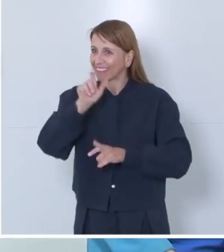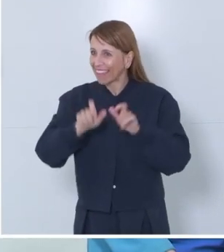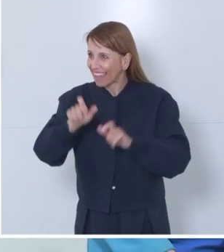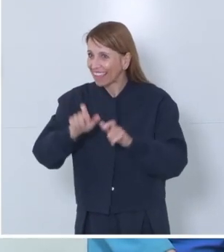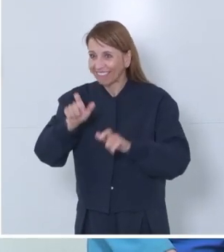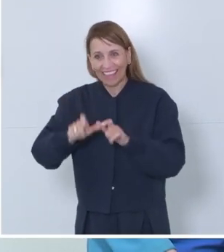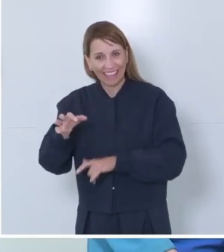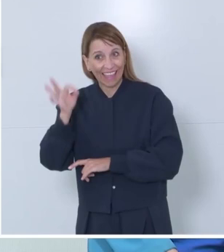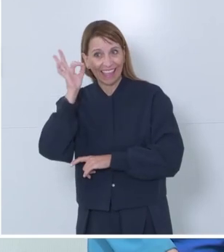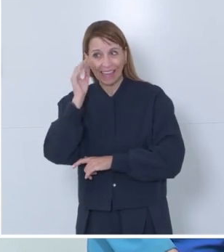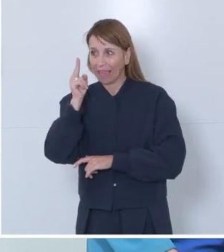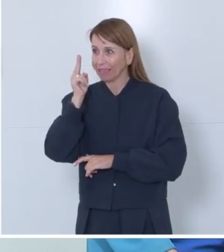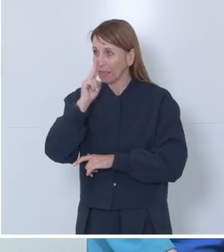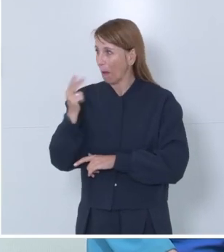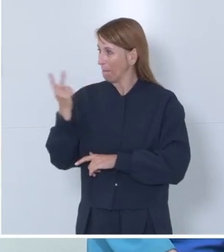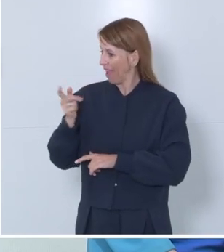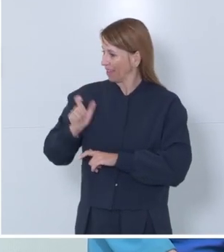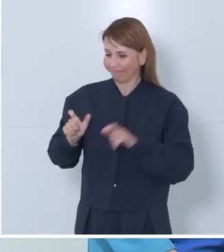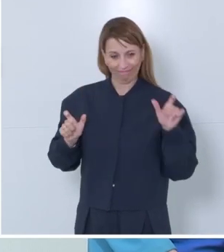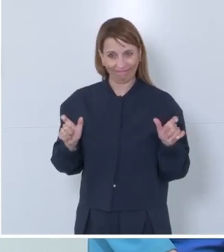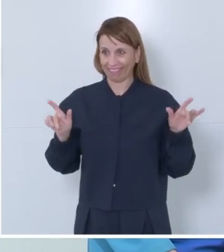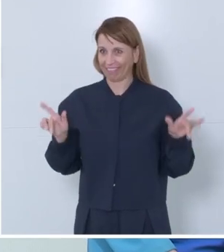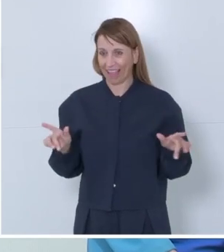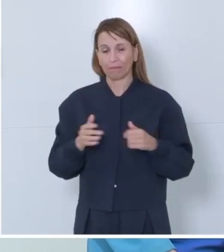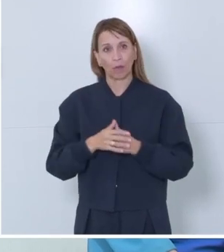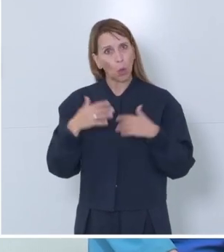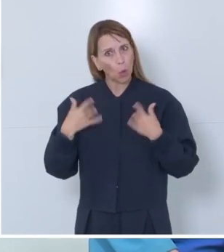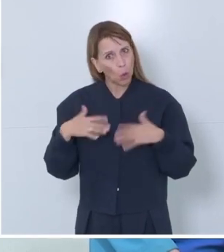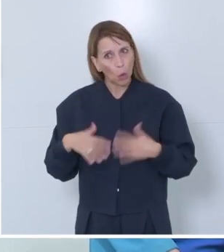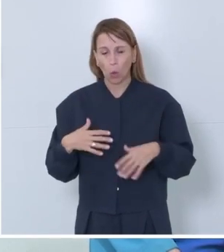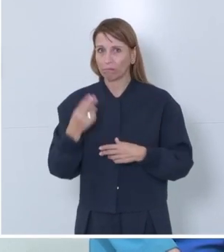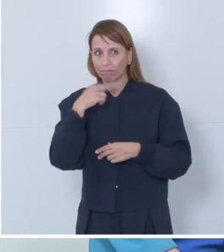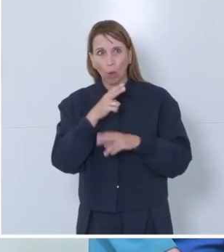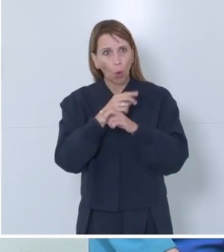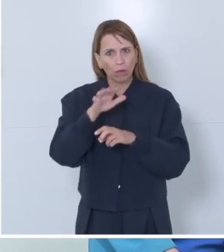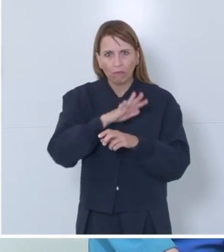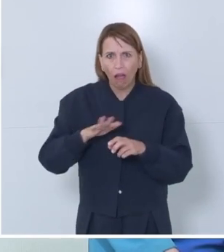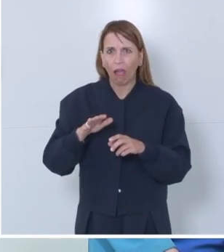Seite. Es ist ja politisch gerade sehr, sehr vieles in Bewegung in Österreich aber die Ihnen